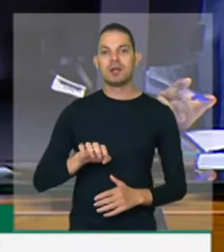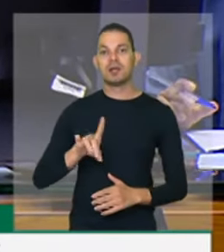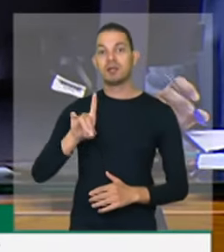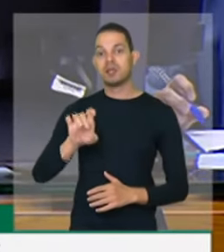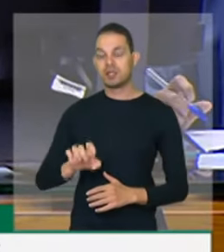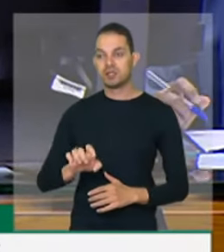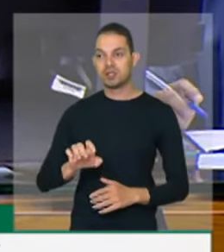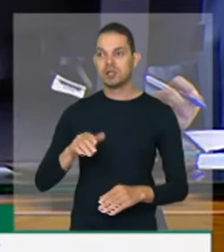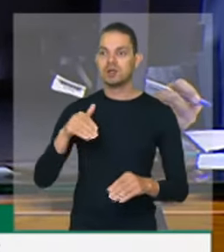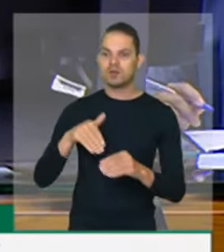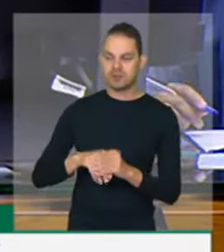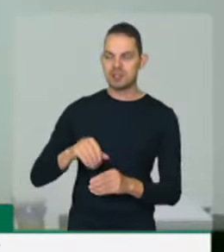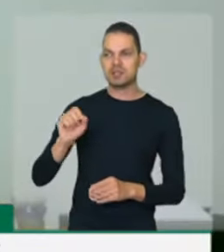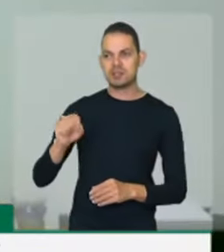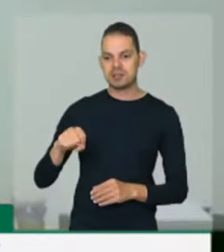[PRESIDENTE]: MAIORIA? -- [DEPUTADO]: PSC